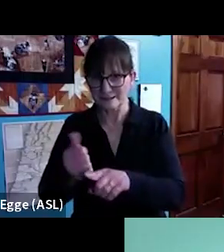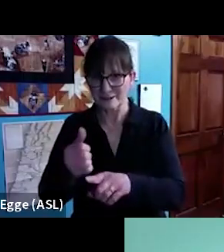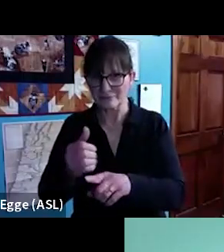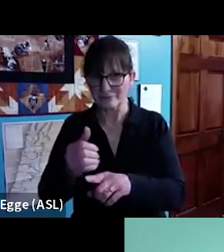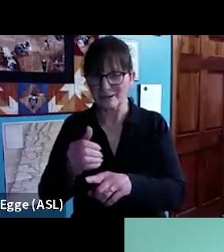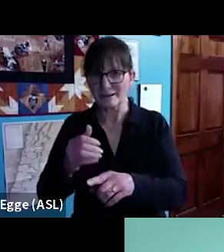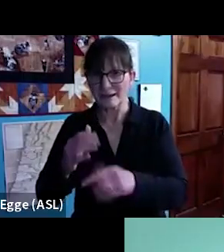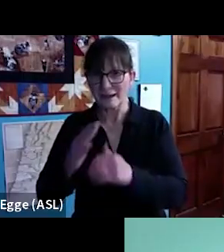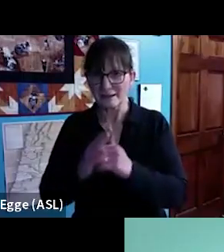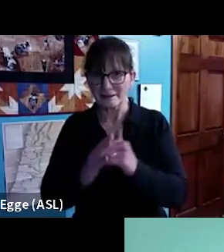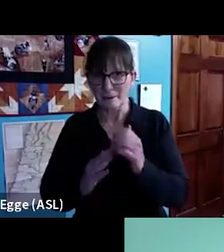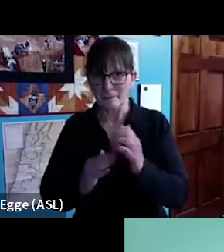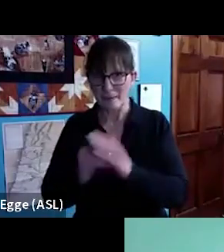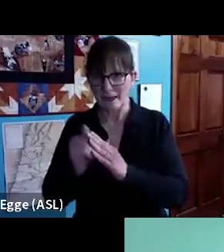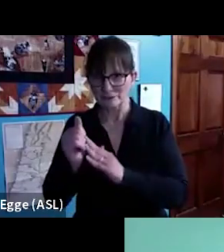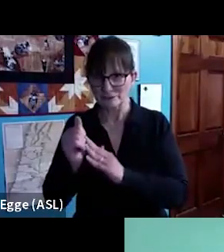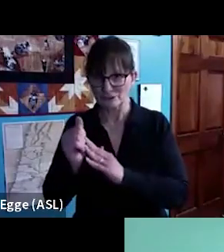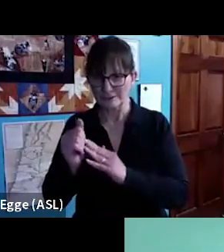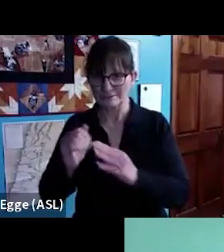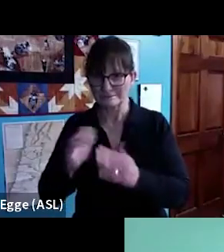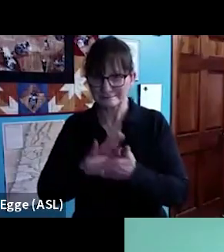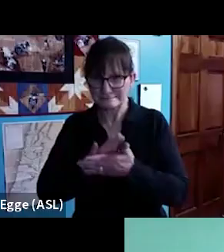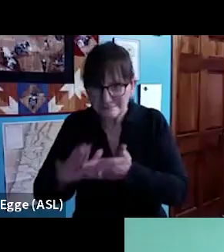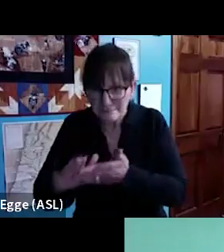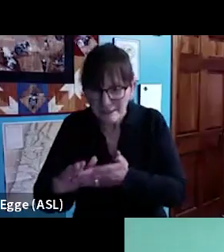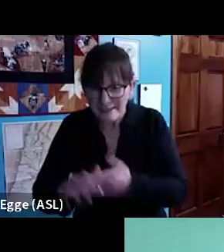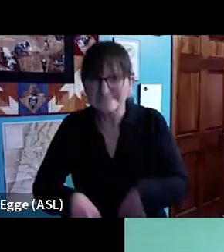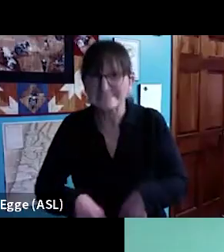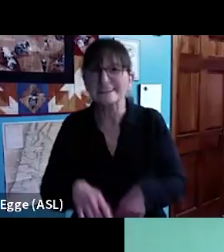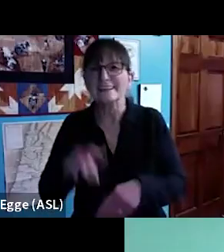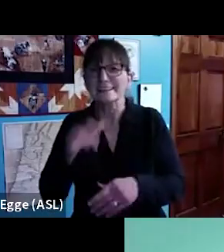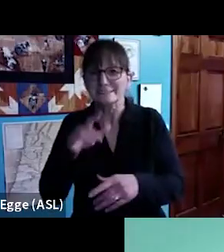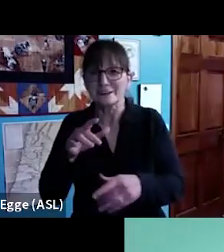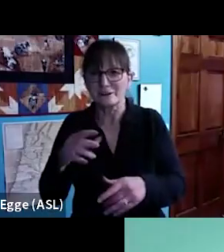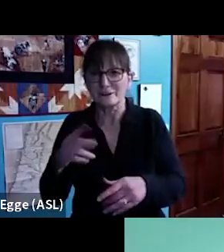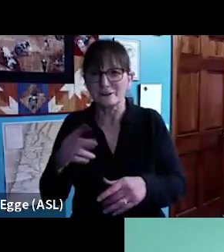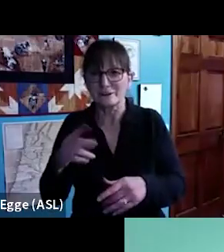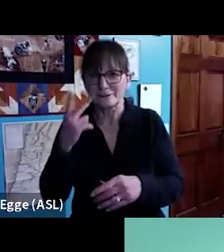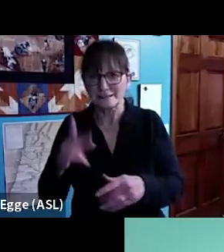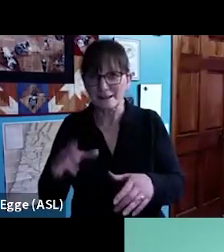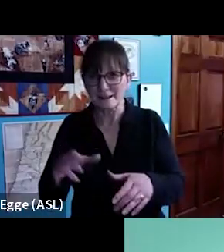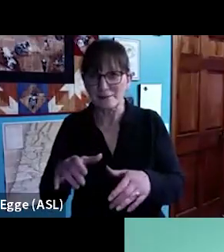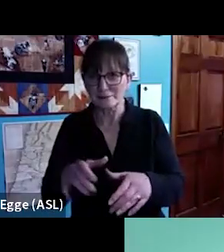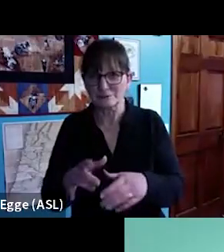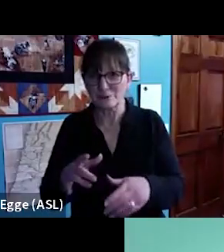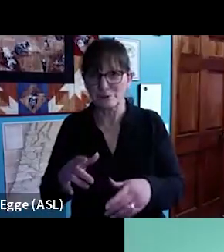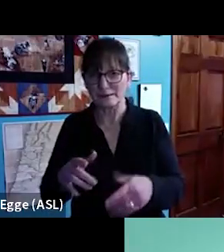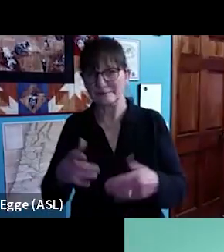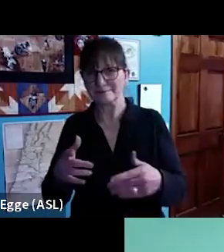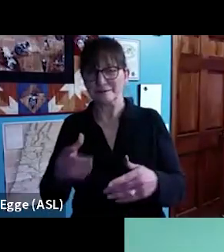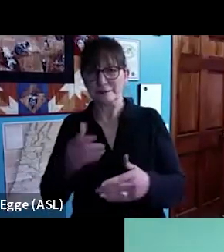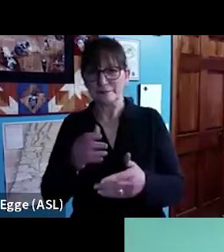la nueva información que podría ser necesaria para que podamos continuar enviando solicitudes,